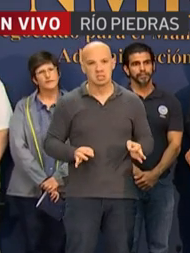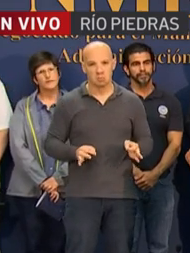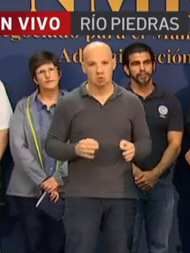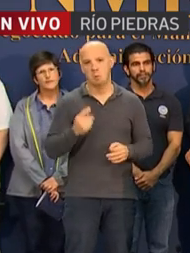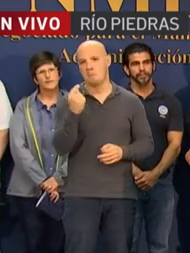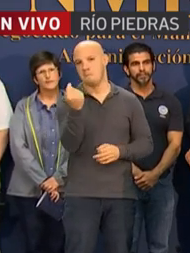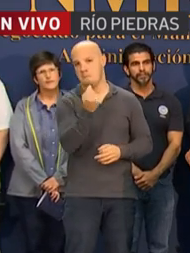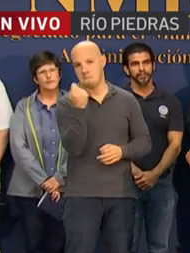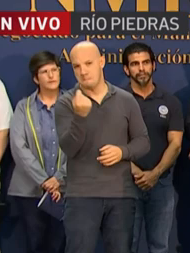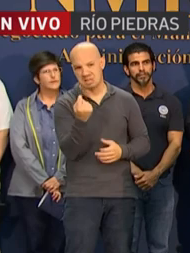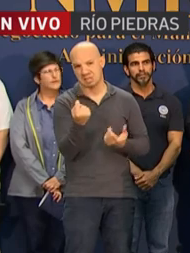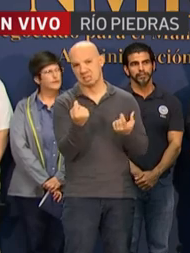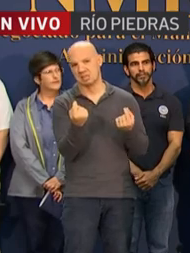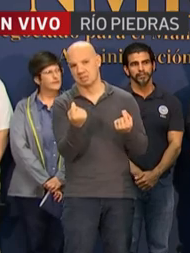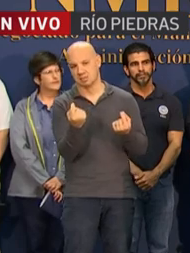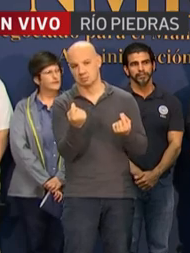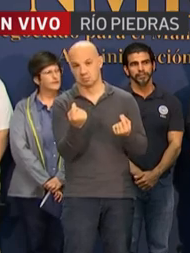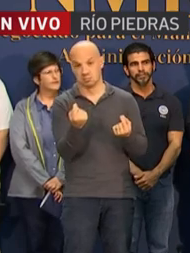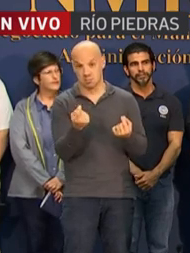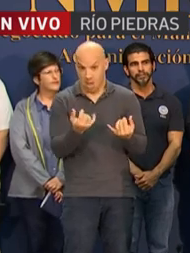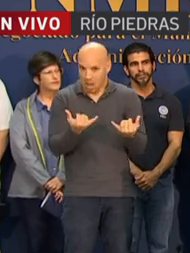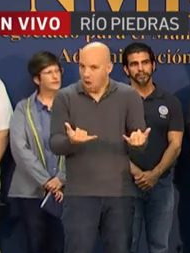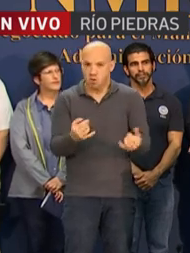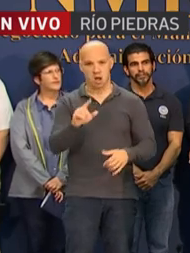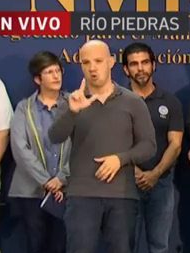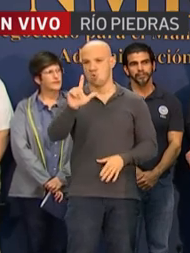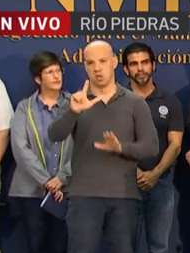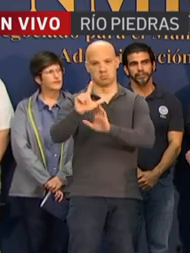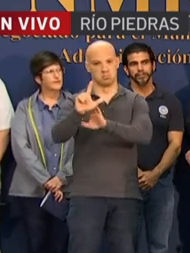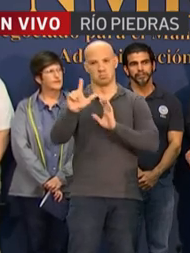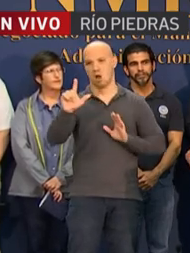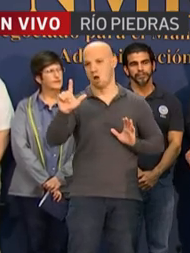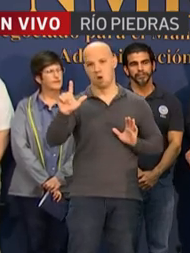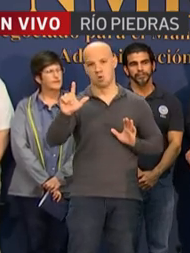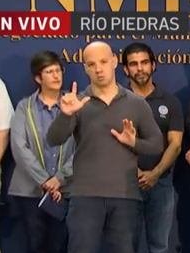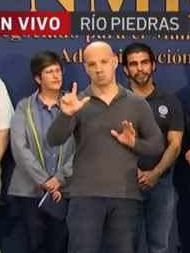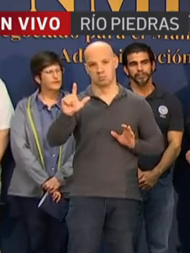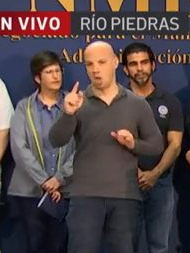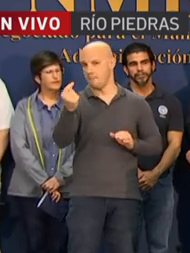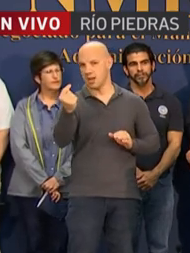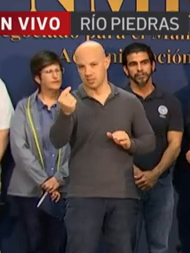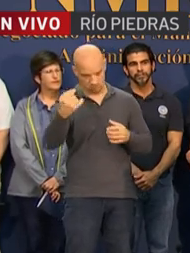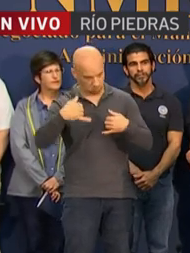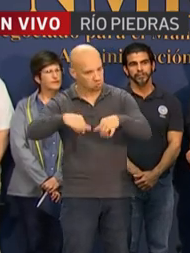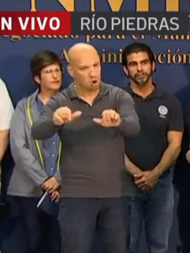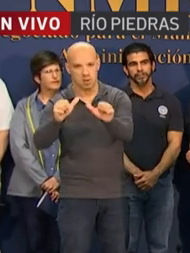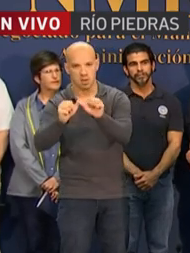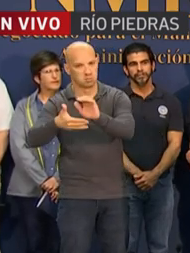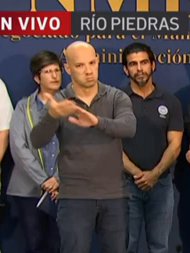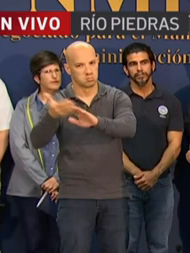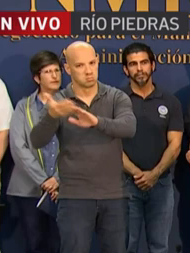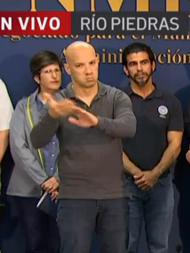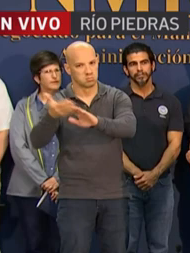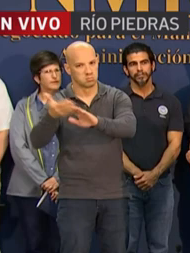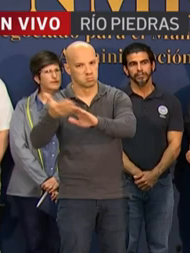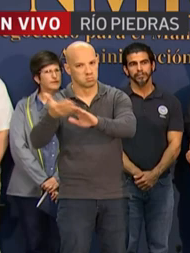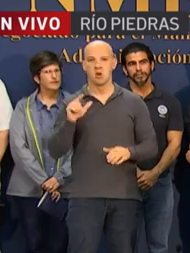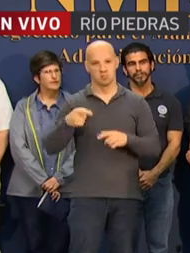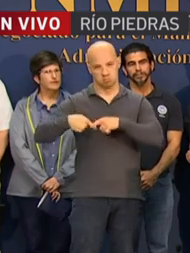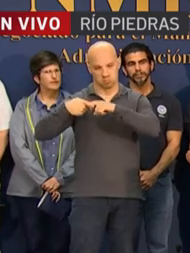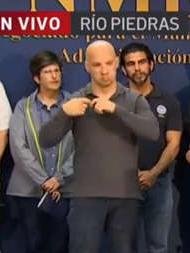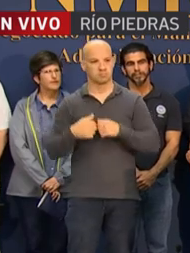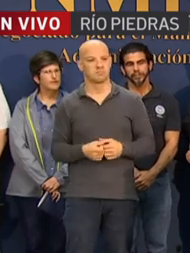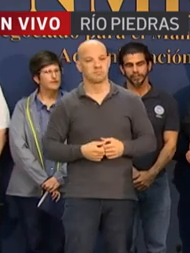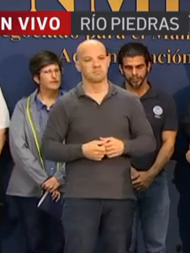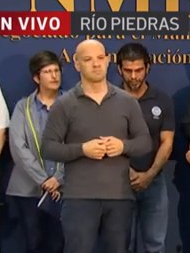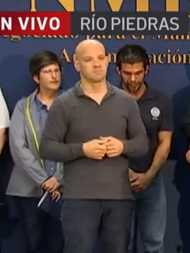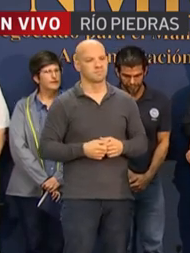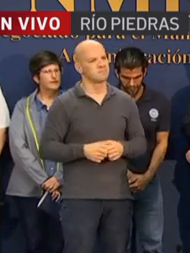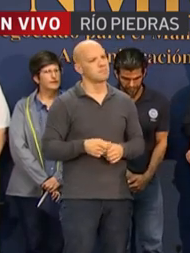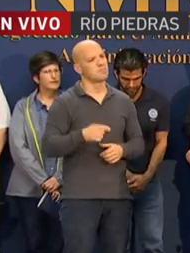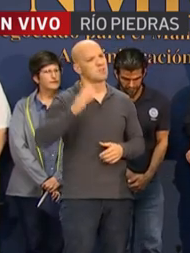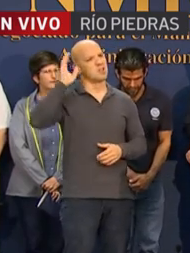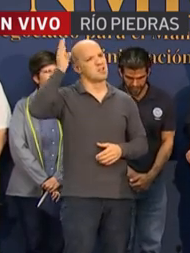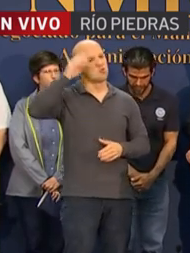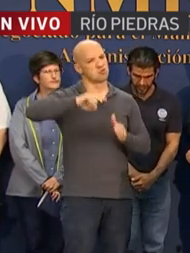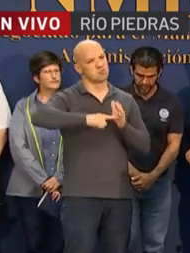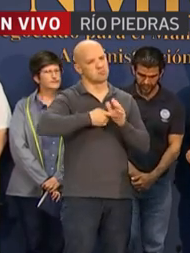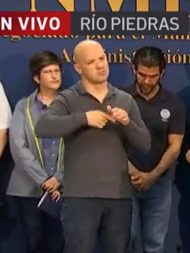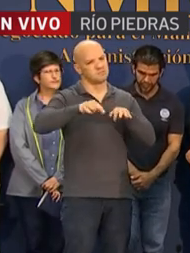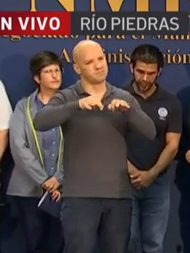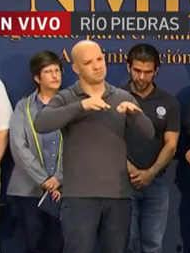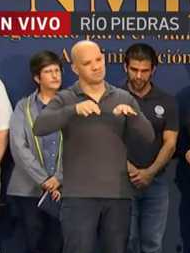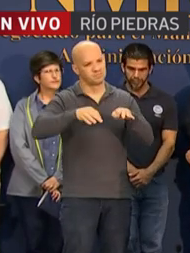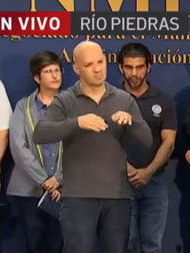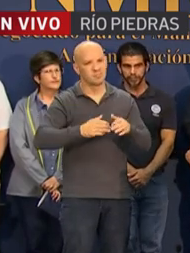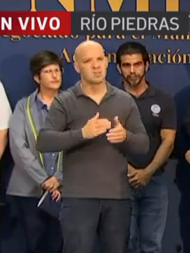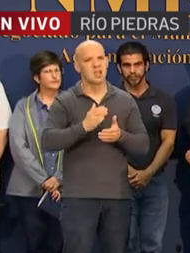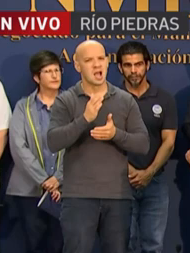IMPACTO DE ESTE HURACÁN.